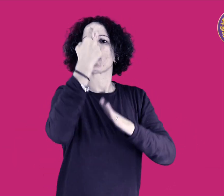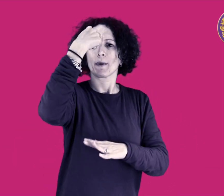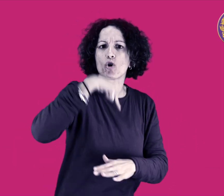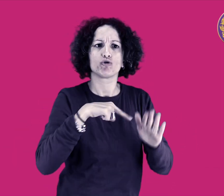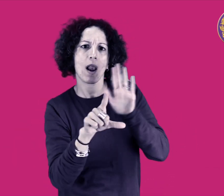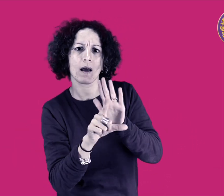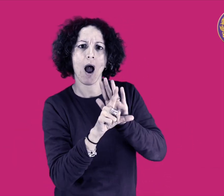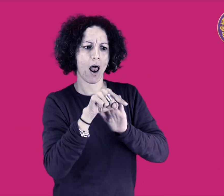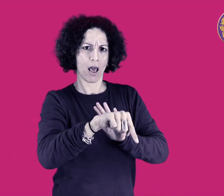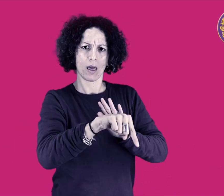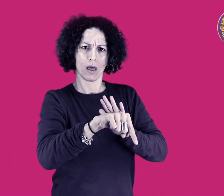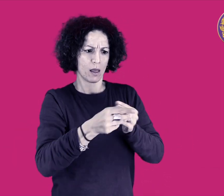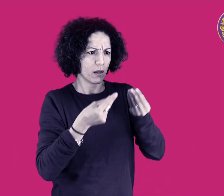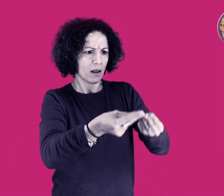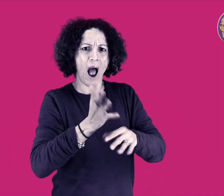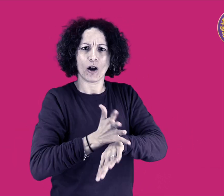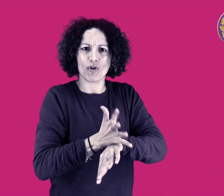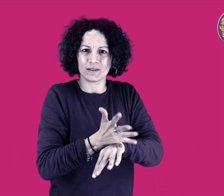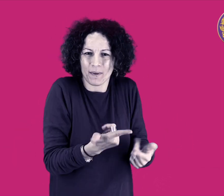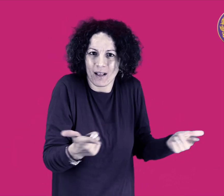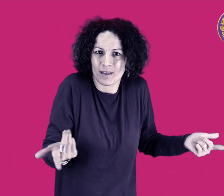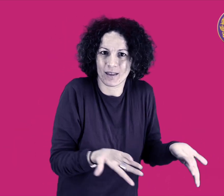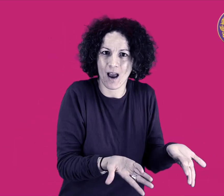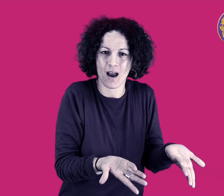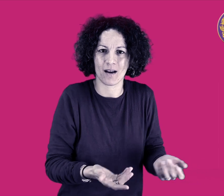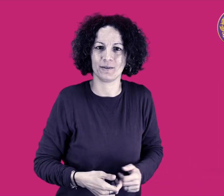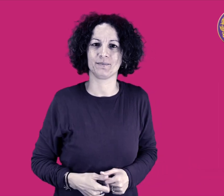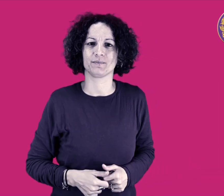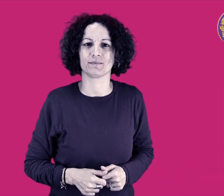e dall’inaccessibilità dei servizi socio-sanitari e di supporto psicologico o legale.